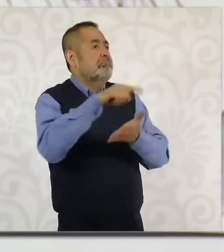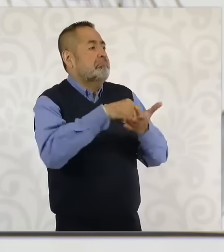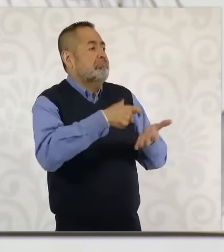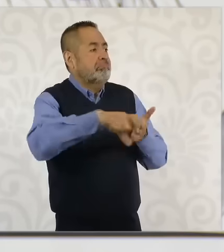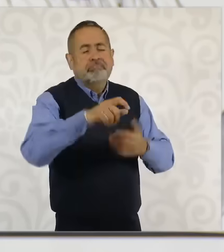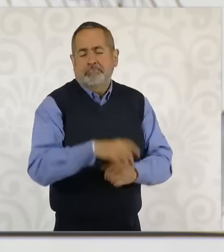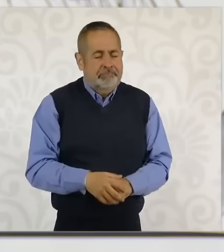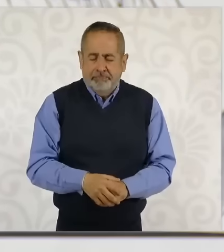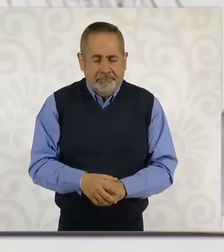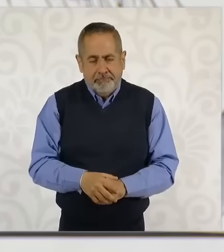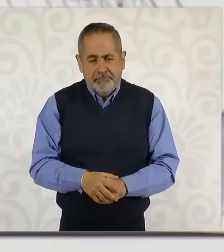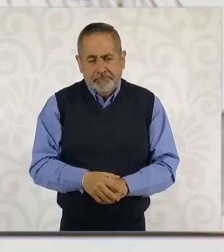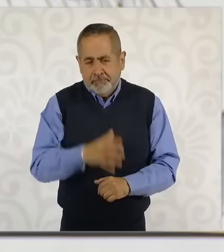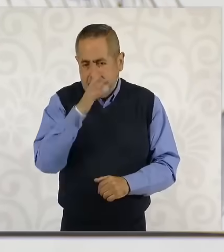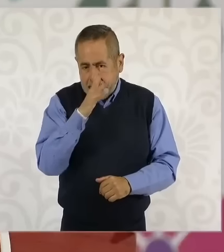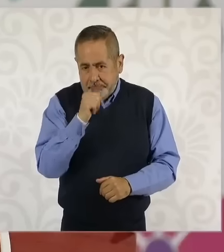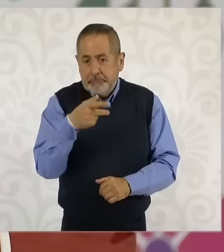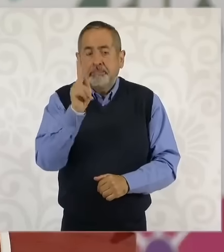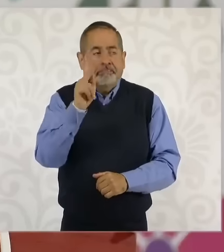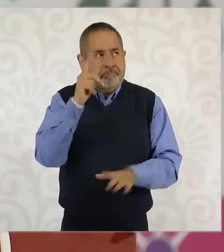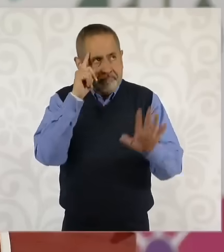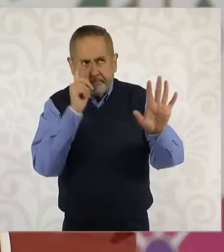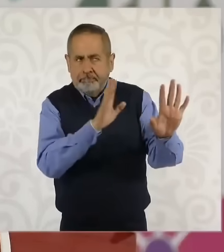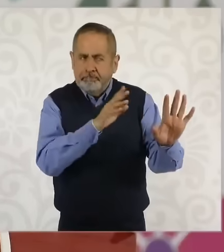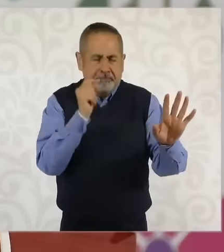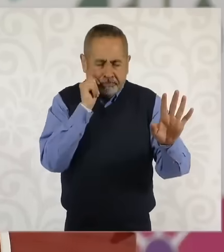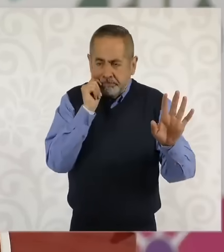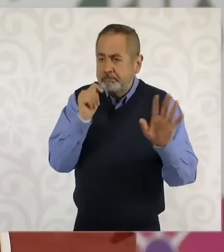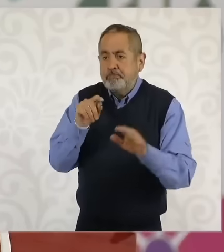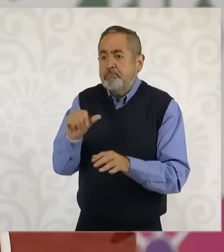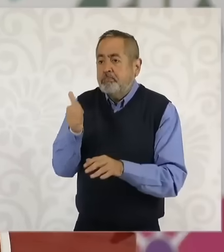opciones, sobre todo para los pequeños productores, eh de que puedan procesar